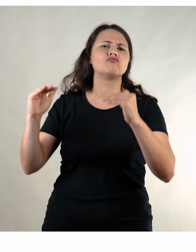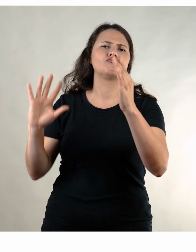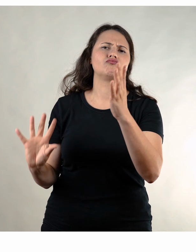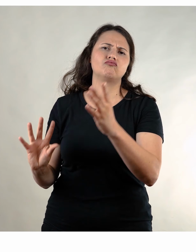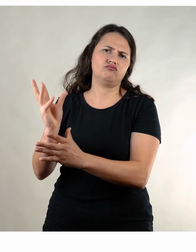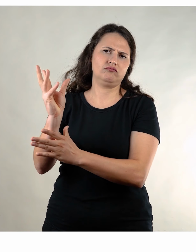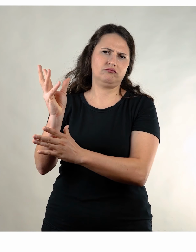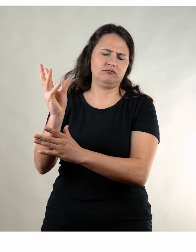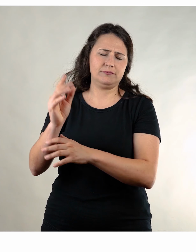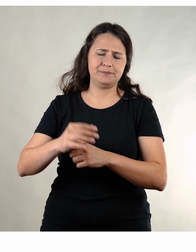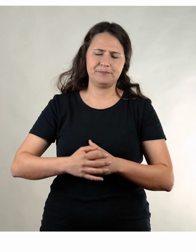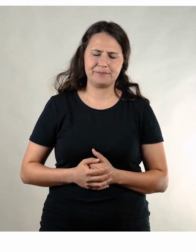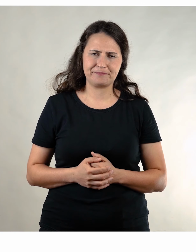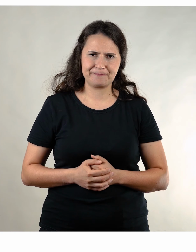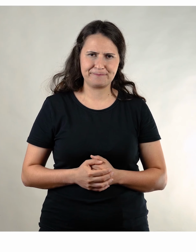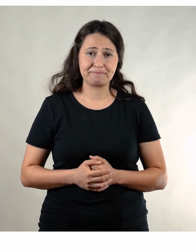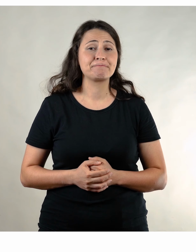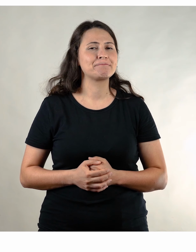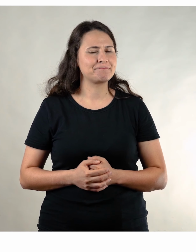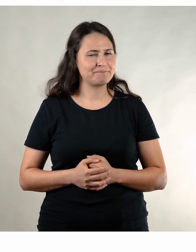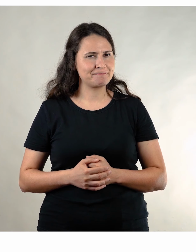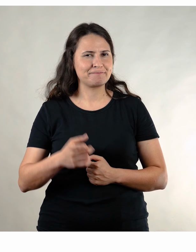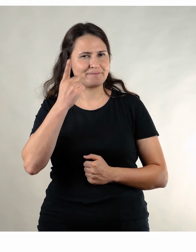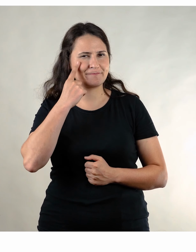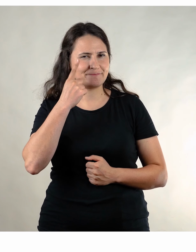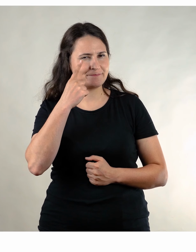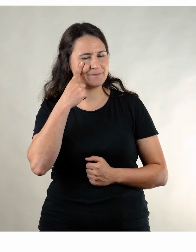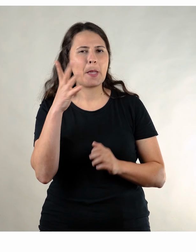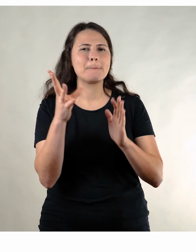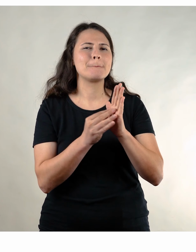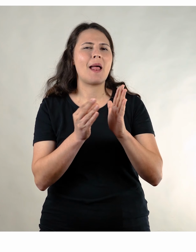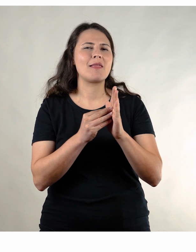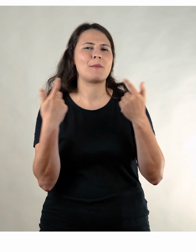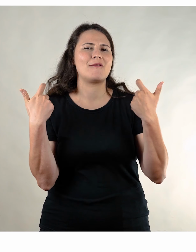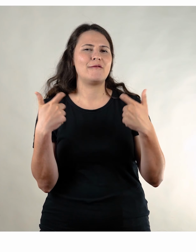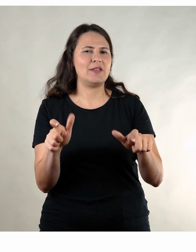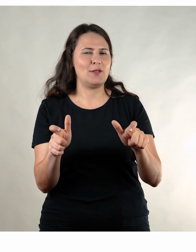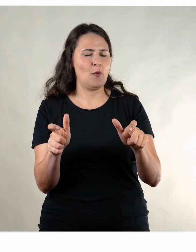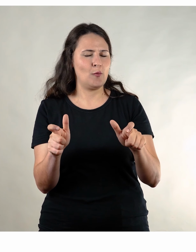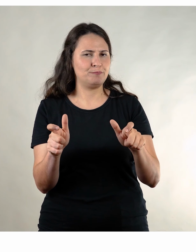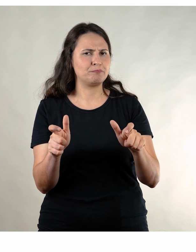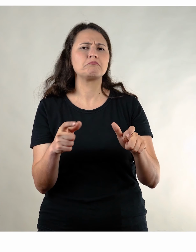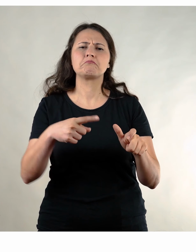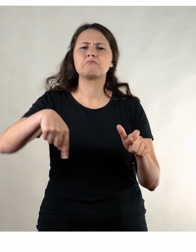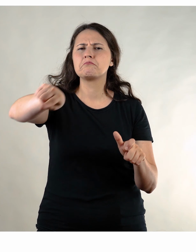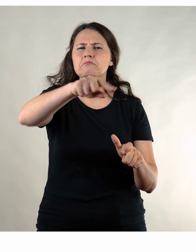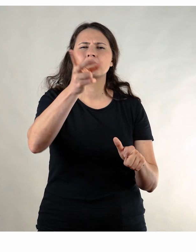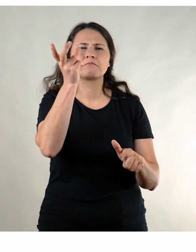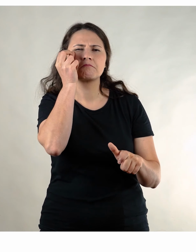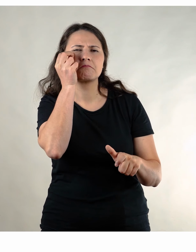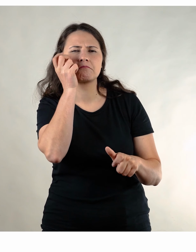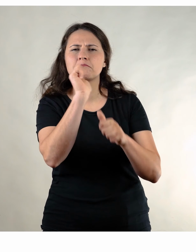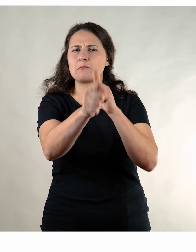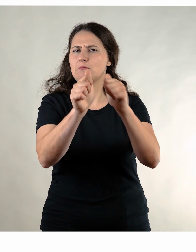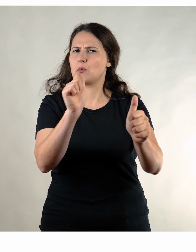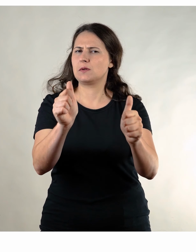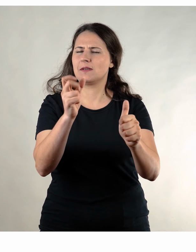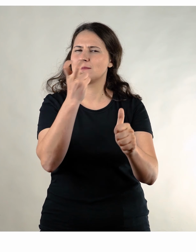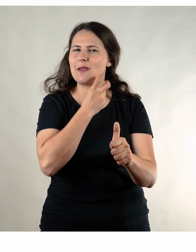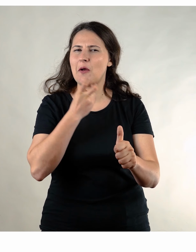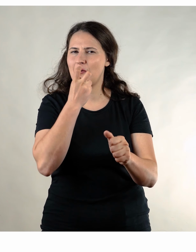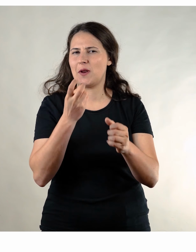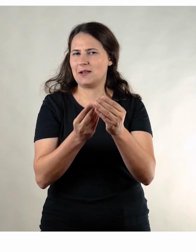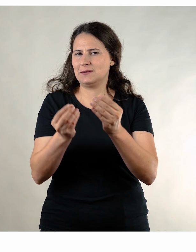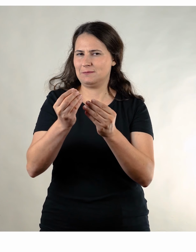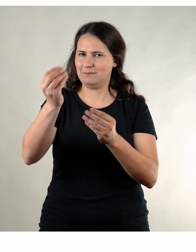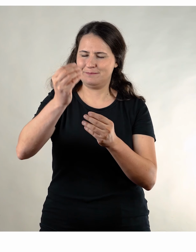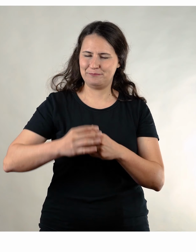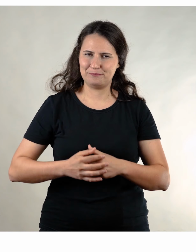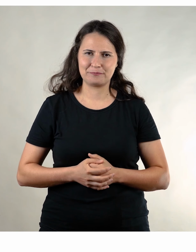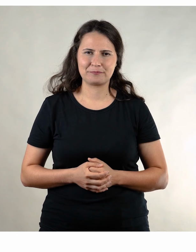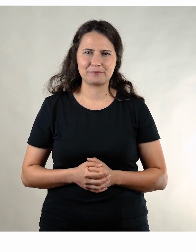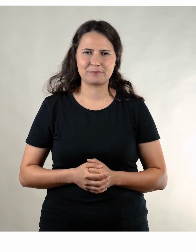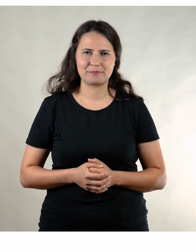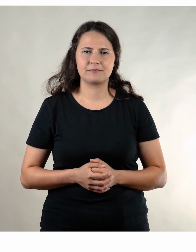Παρακάτω παρέχονται μερικά παραδείγματα βίντεο για την περαιτέρω αναζήτηση πληροφοριών.